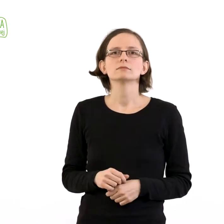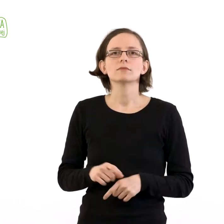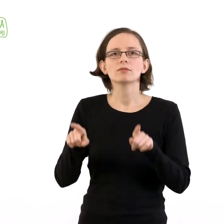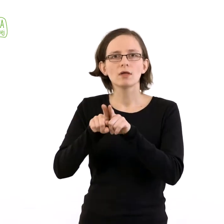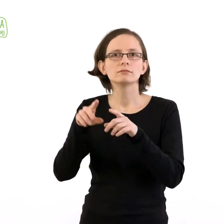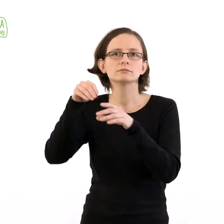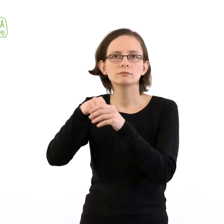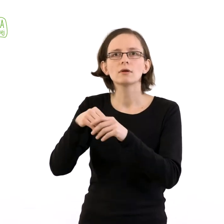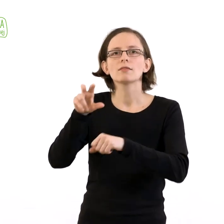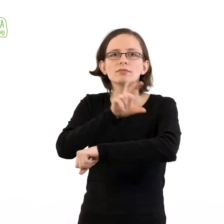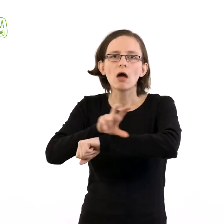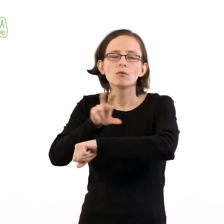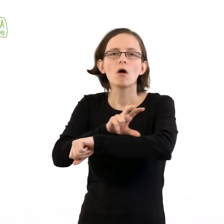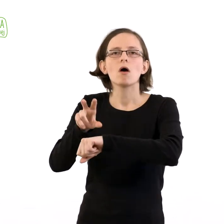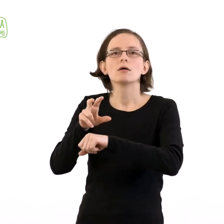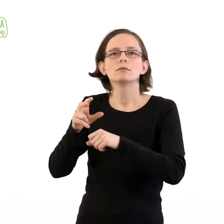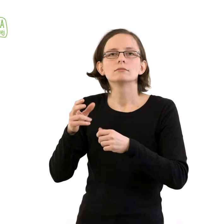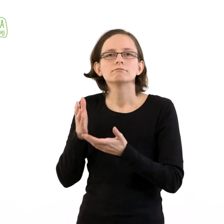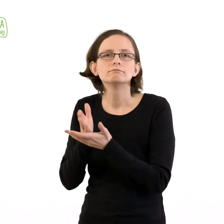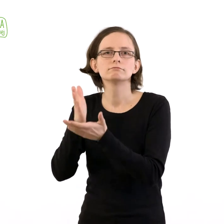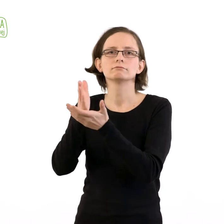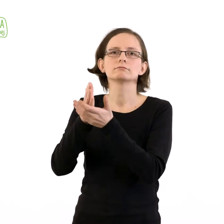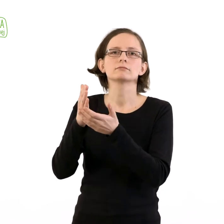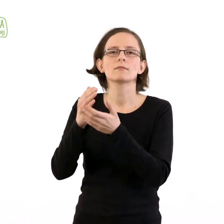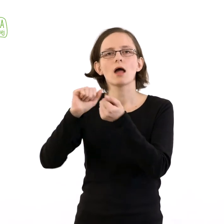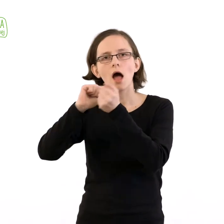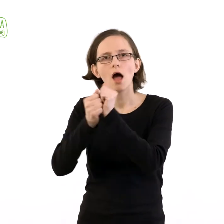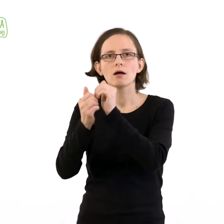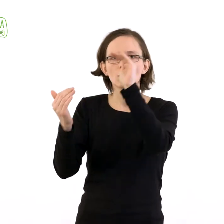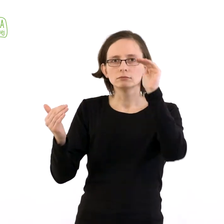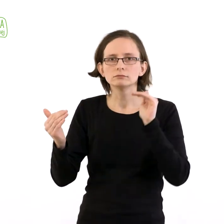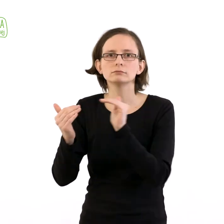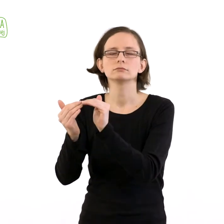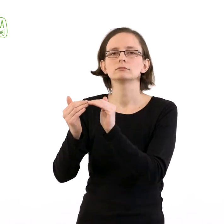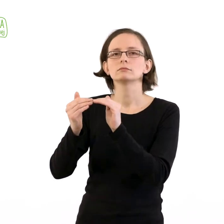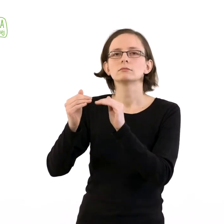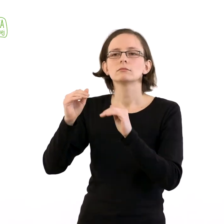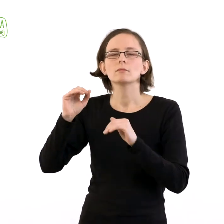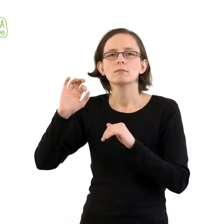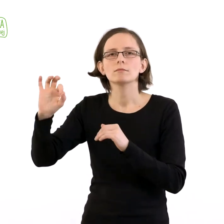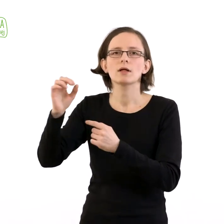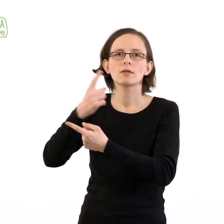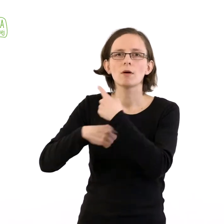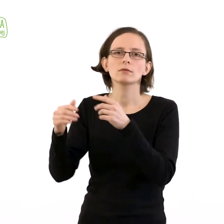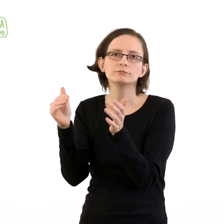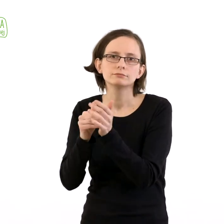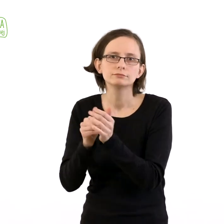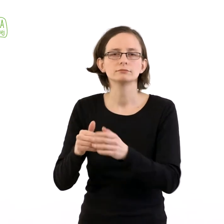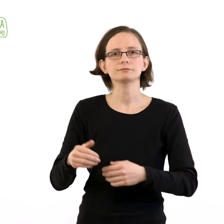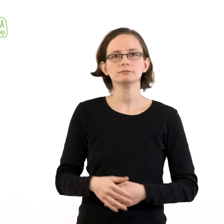oraz urządzeń technologii wspomagających lub przystosowanych do potrzeb wynikających z ich niepełnosprawności;